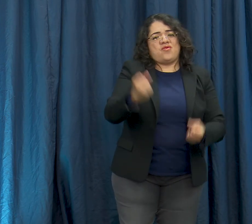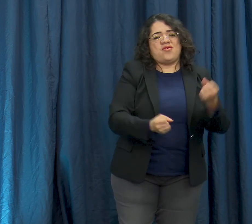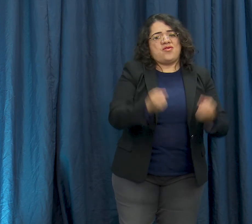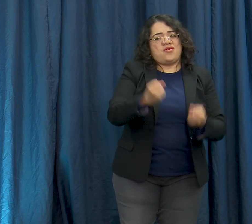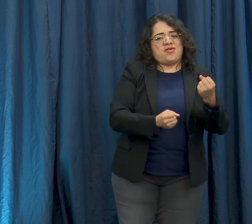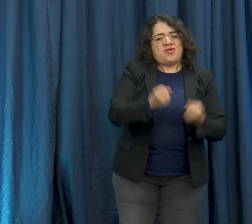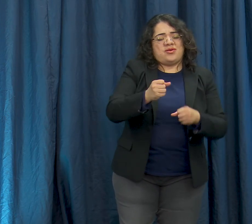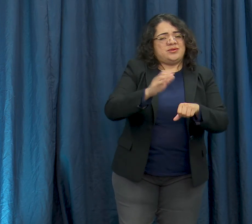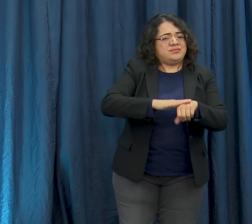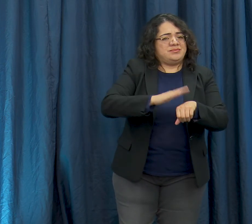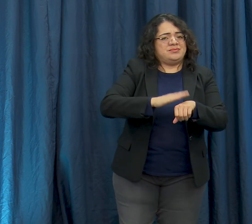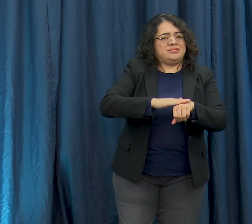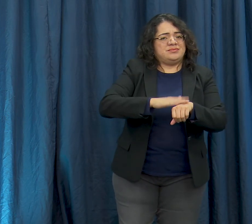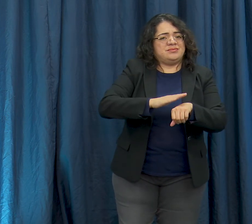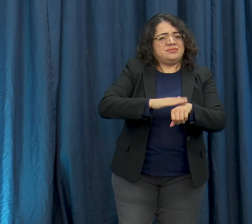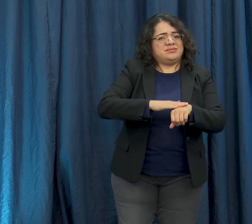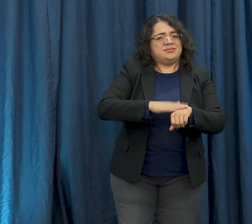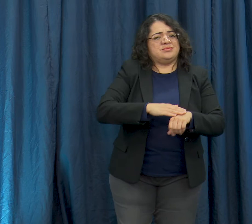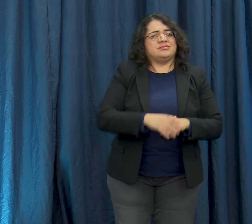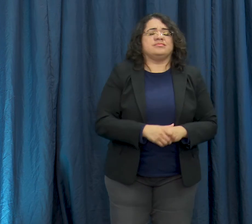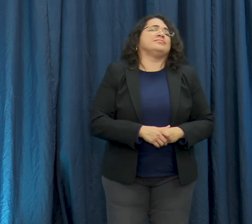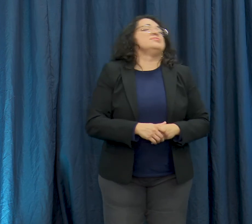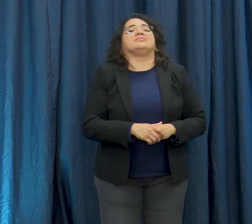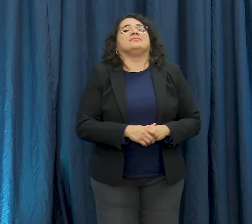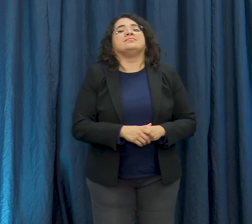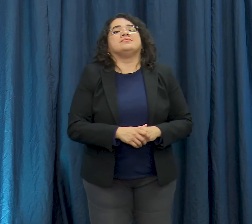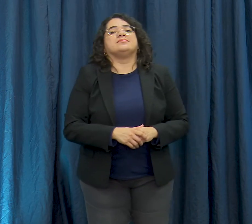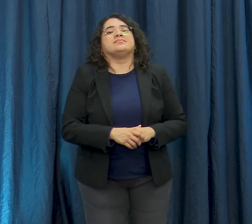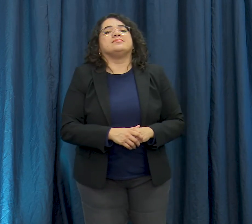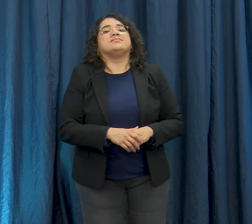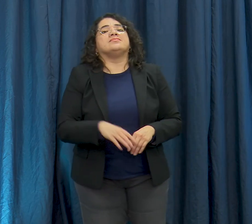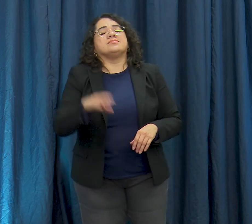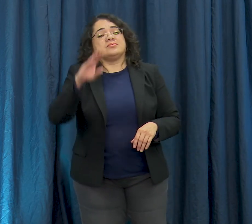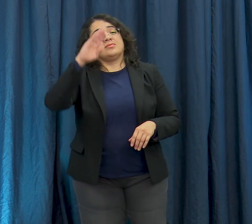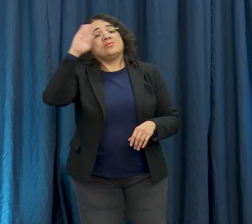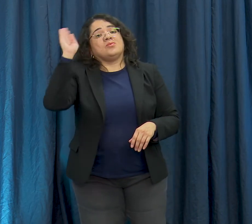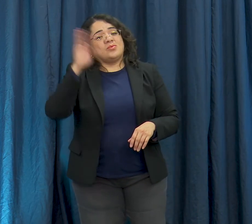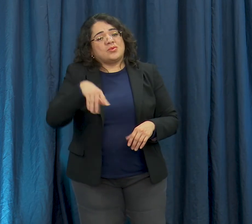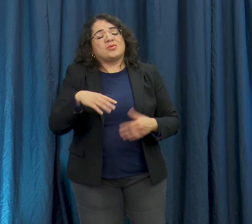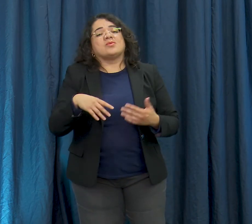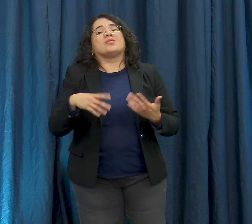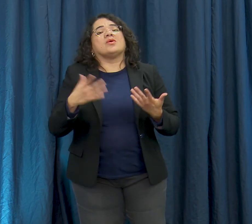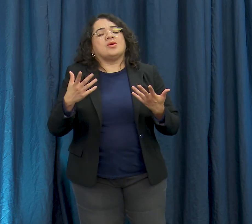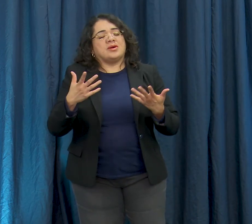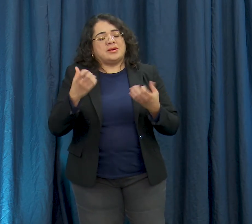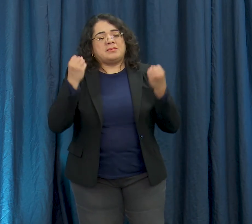camino de la barra dora sabemos que esto es un momento muy difícil in muchas